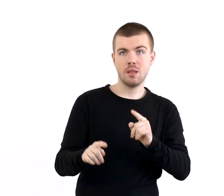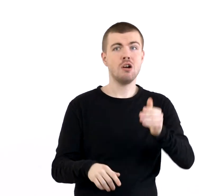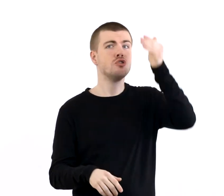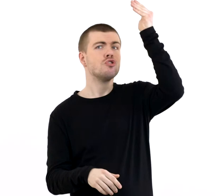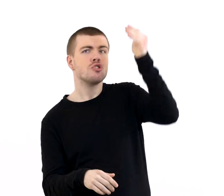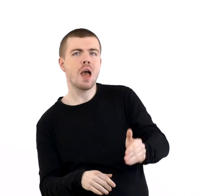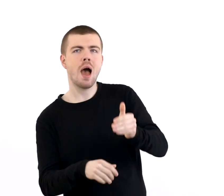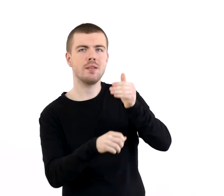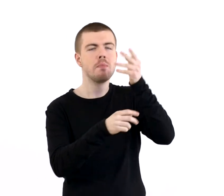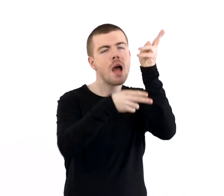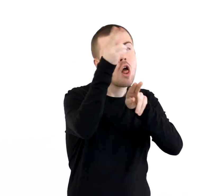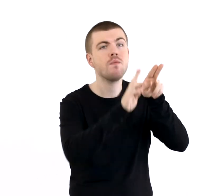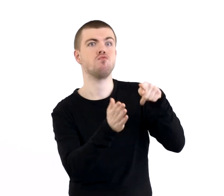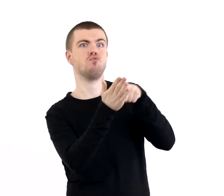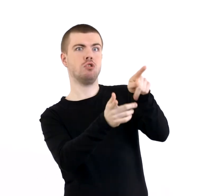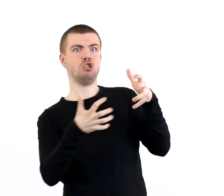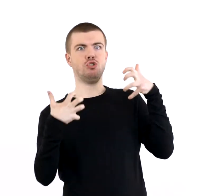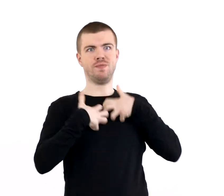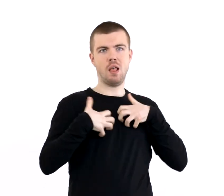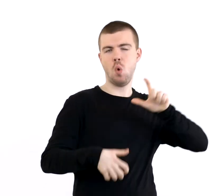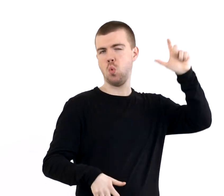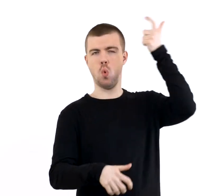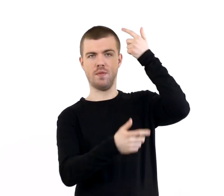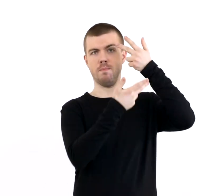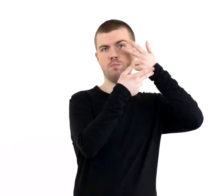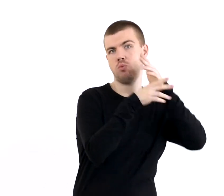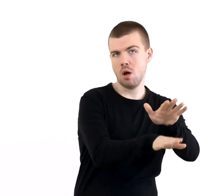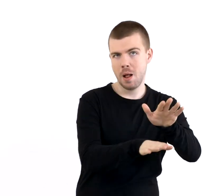i przedstawiają przede wszystkim zwierzęta.